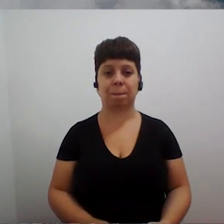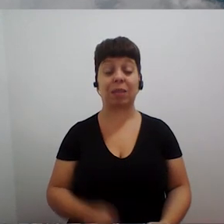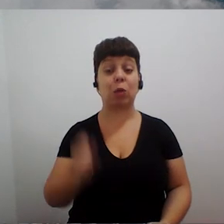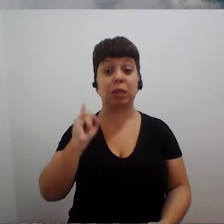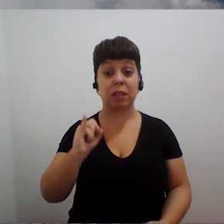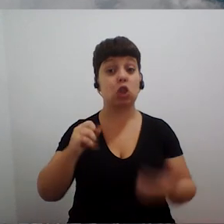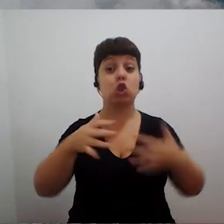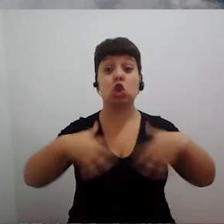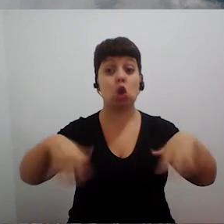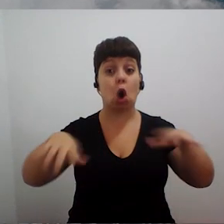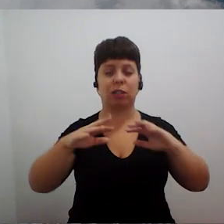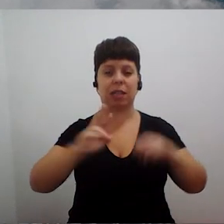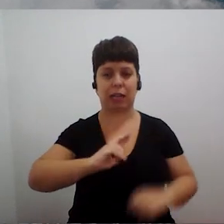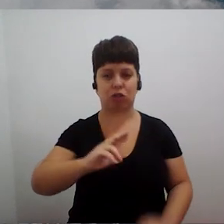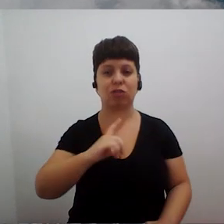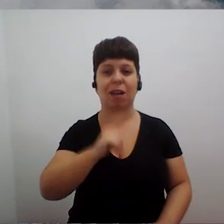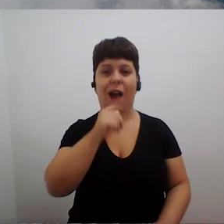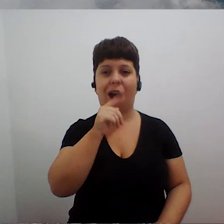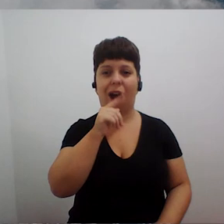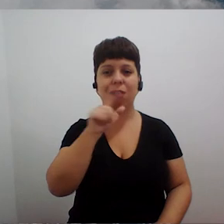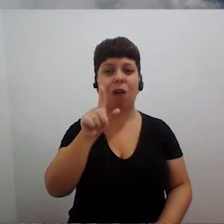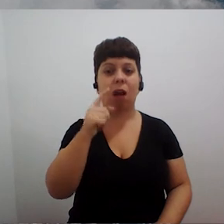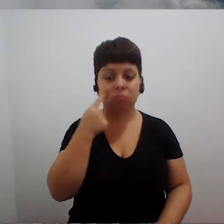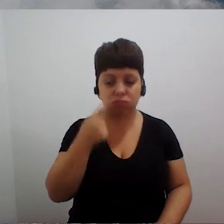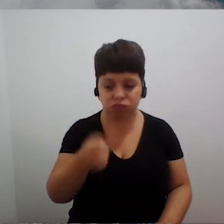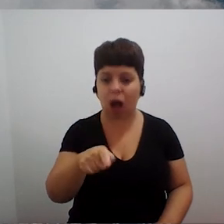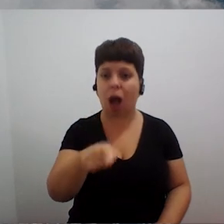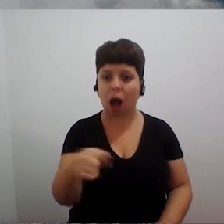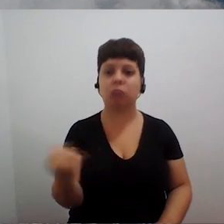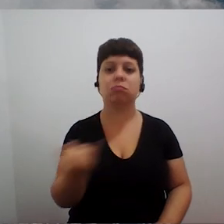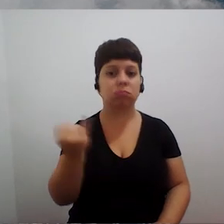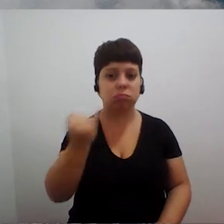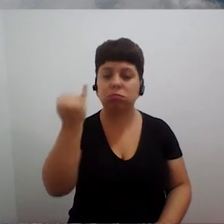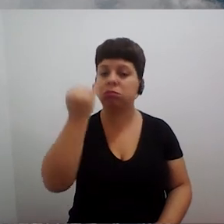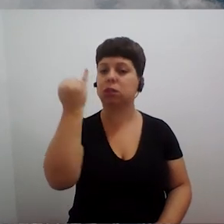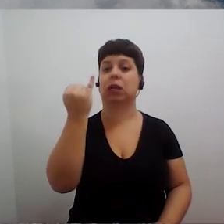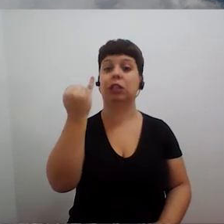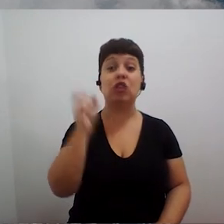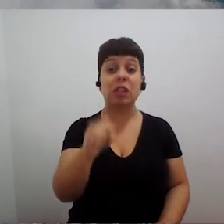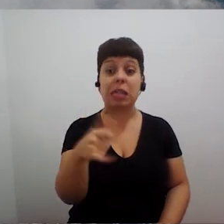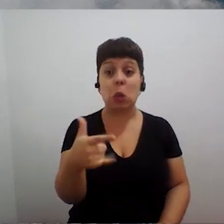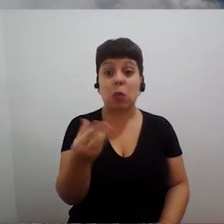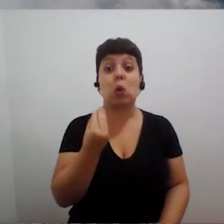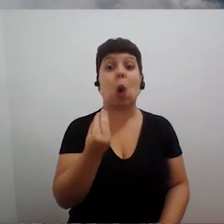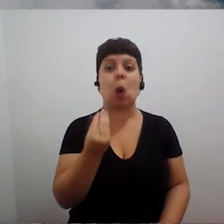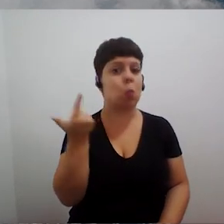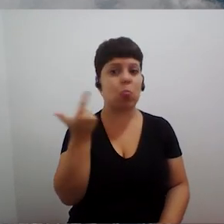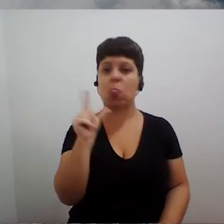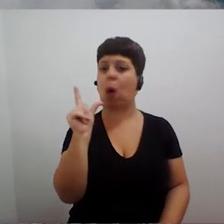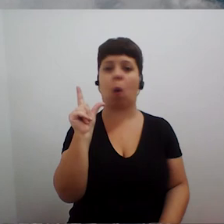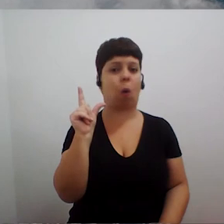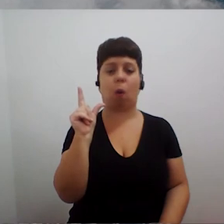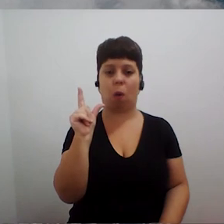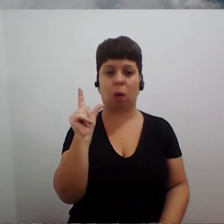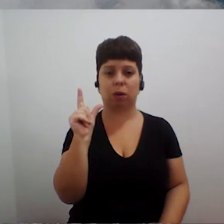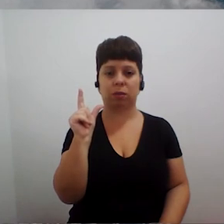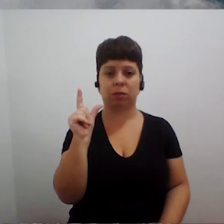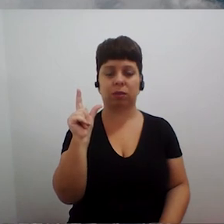religiosas têm a água como algo importante preponderante essencial até na expressão de fé